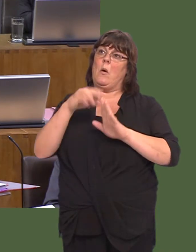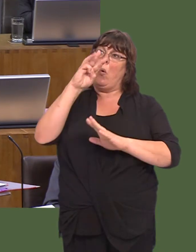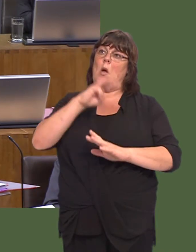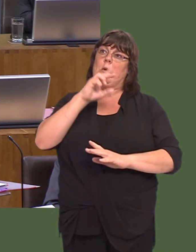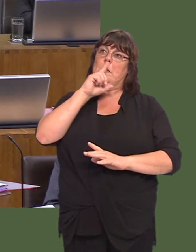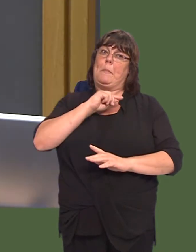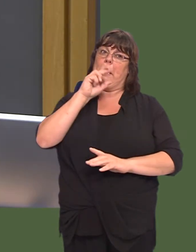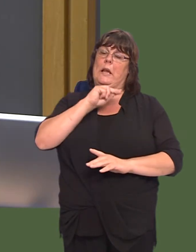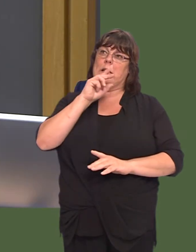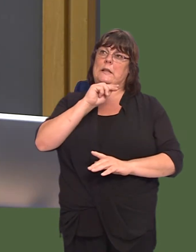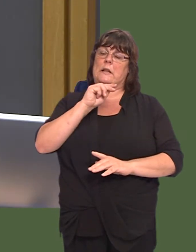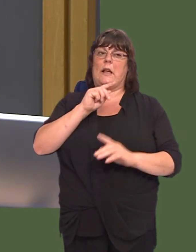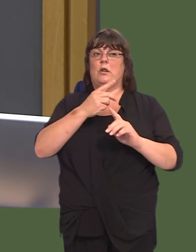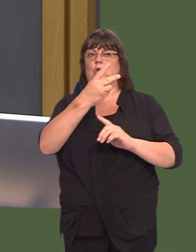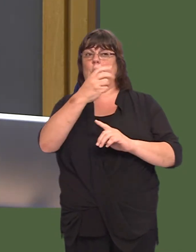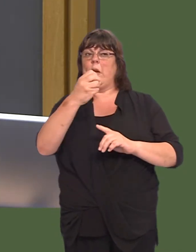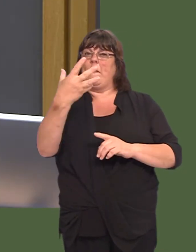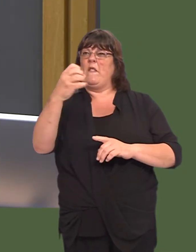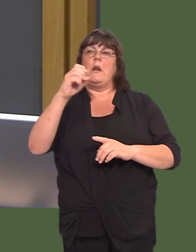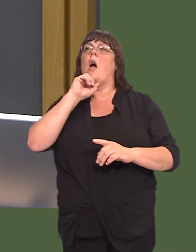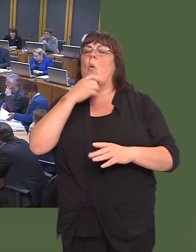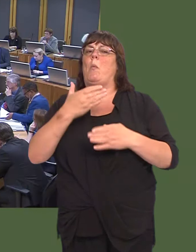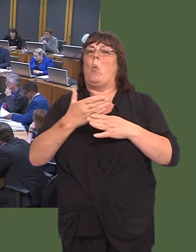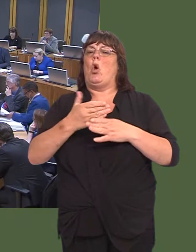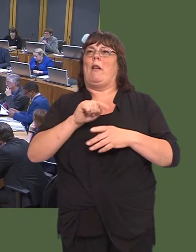i ddim yn y swydd hon bryd hynnyófe gaf i ddweud hynny.